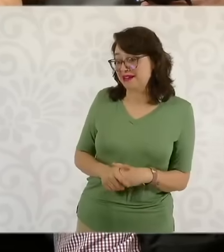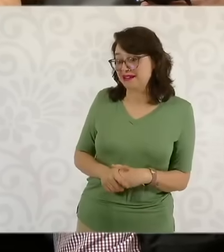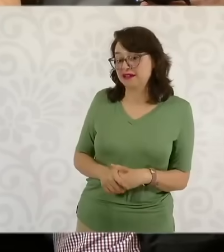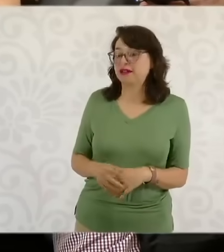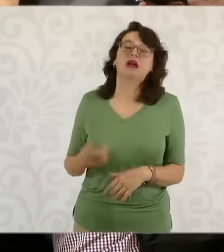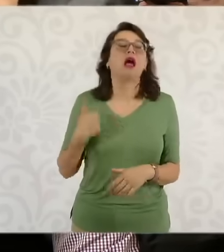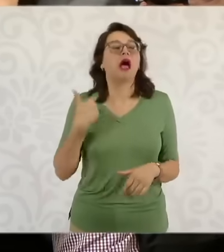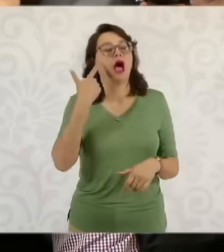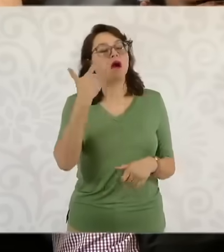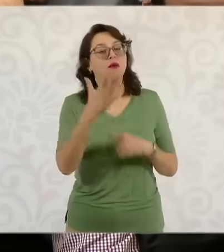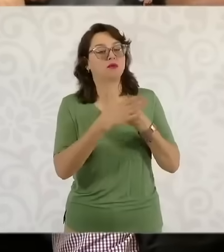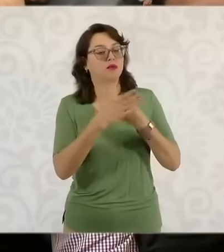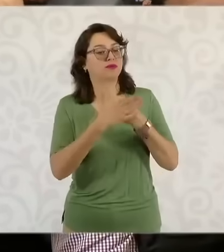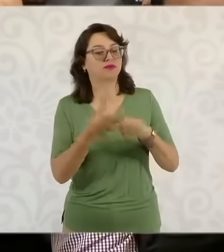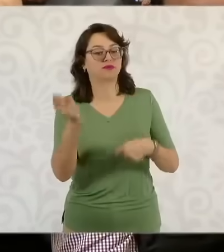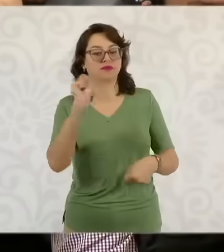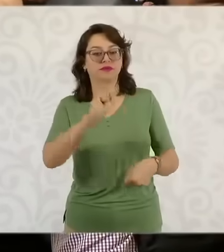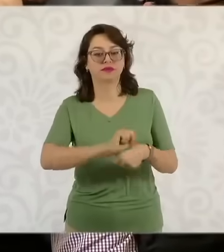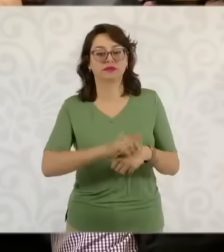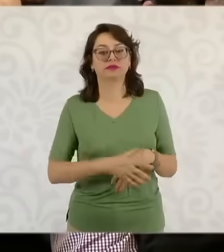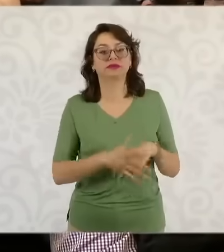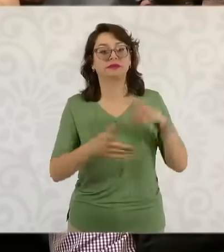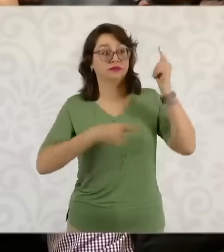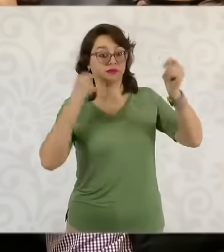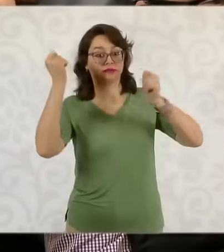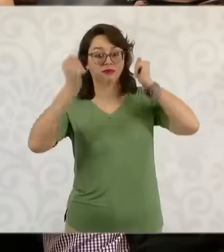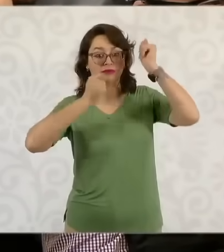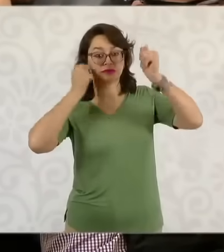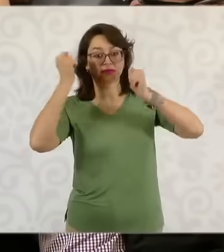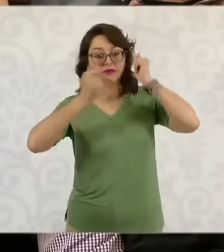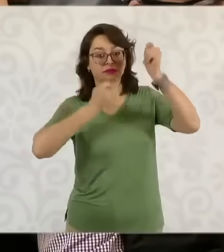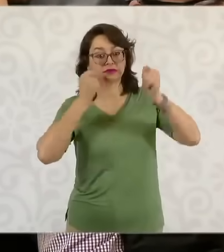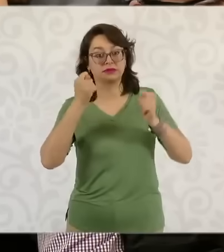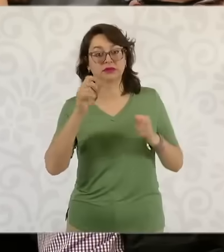estos como el turismo turismo legislativo de Sergio Gutiérrez Luna que se fue a China con